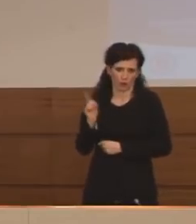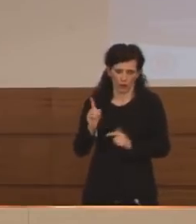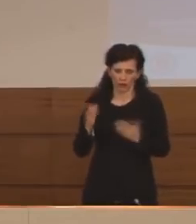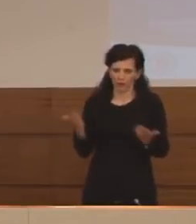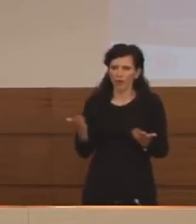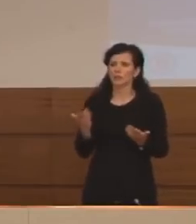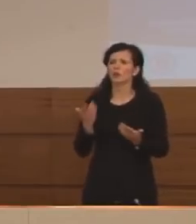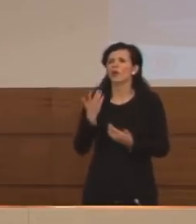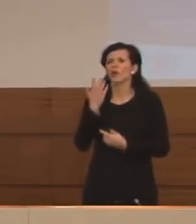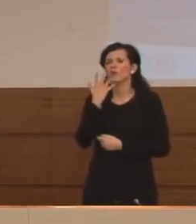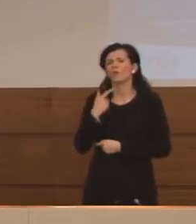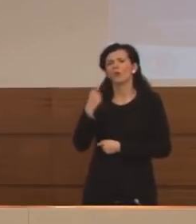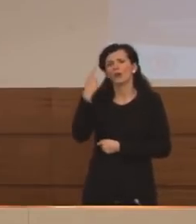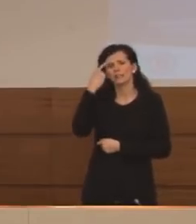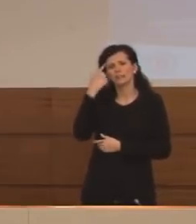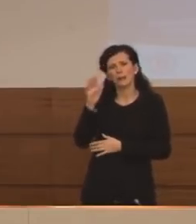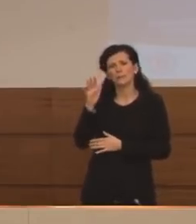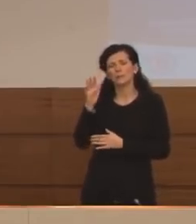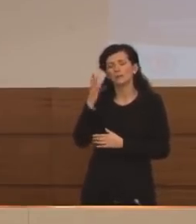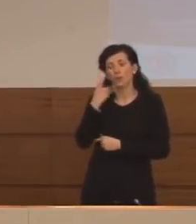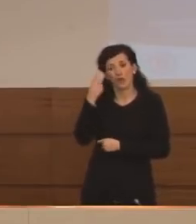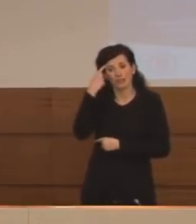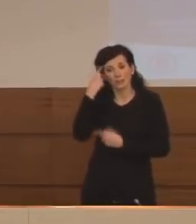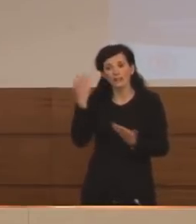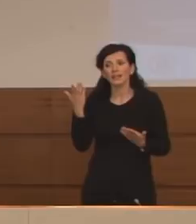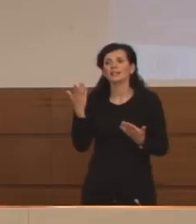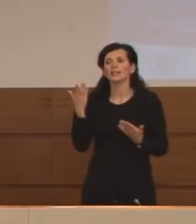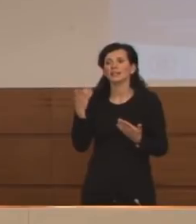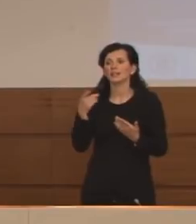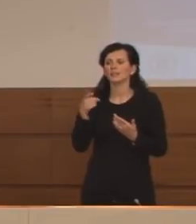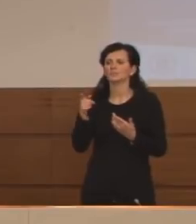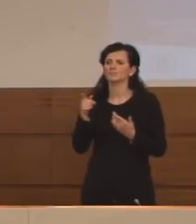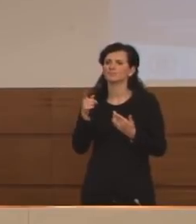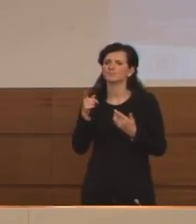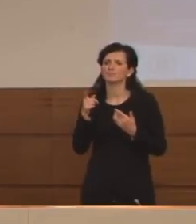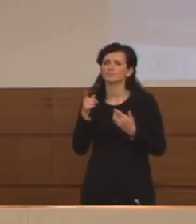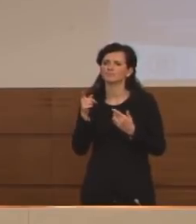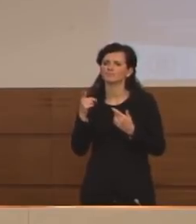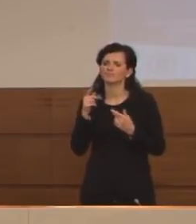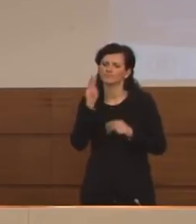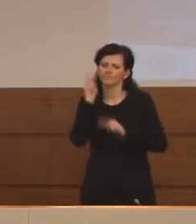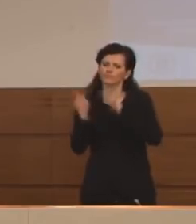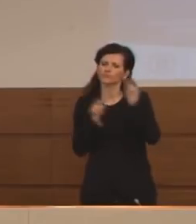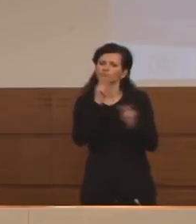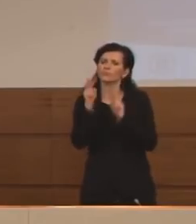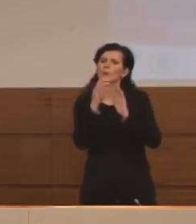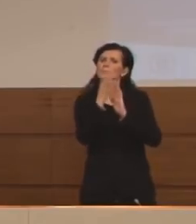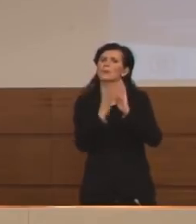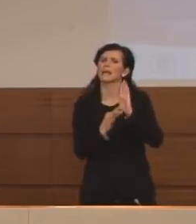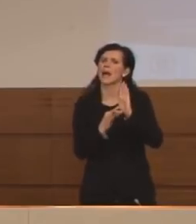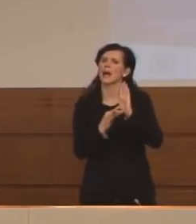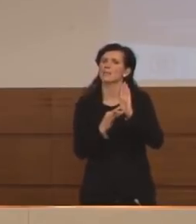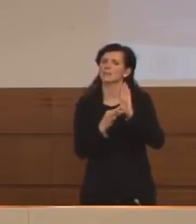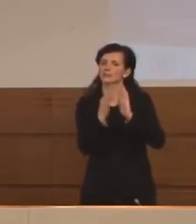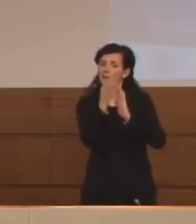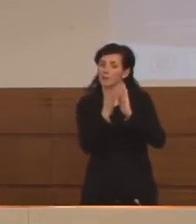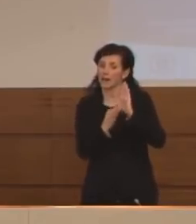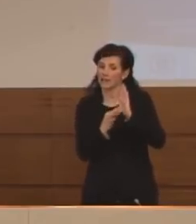Sono Gianluca Semprini, Rainews. Se state considerando dei parametri. Se ci sono dei parametri legati all'età delle persone